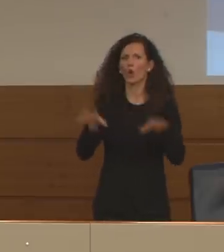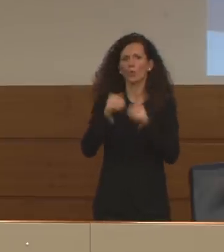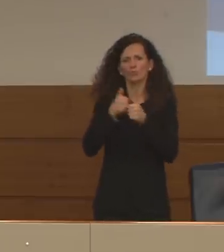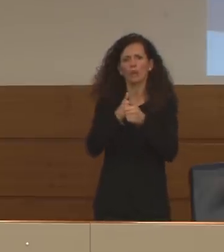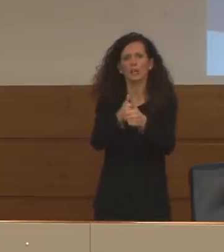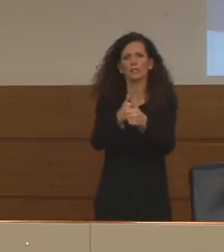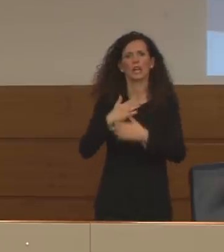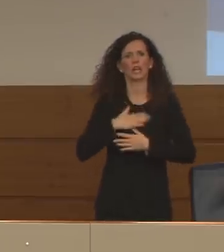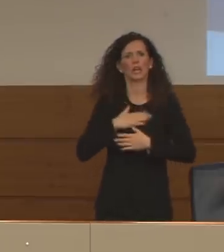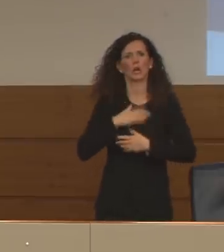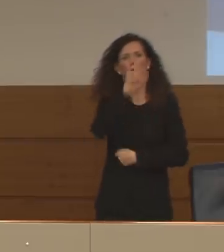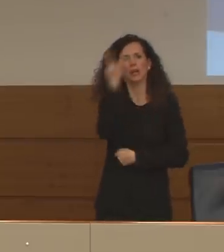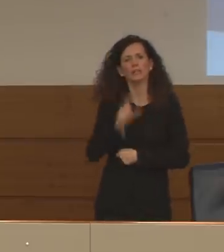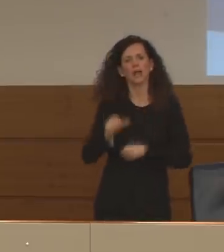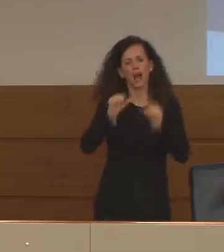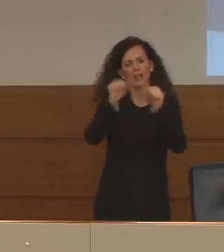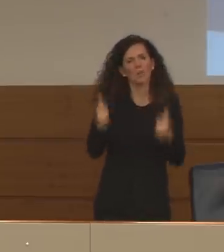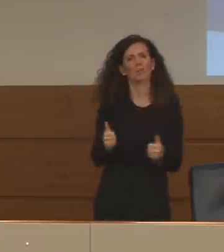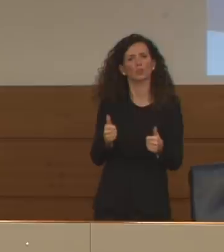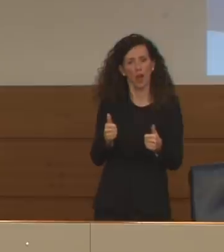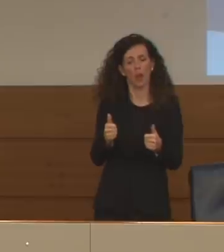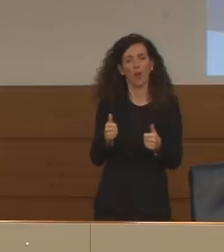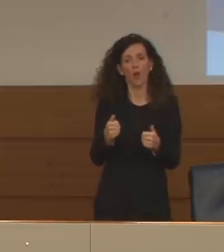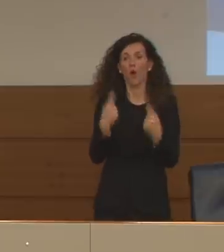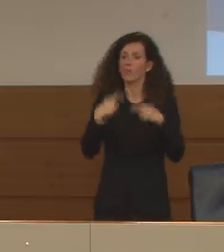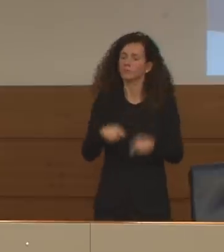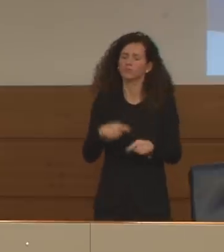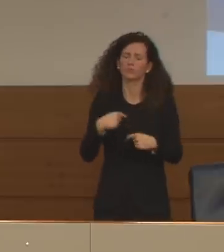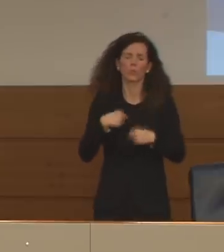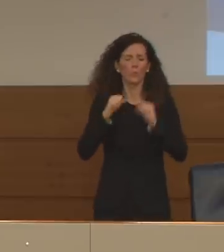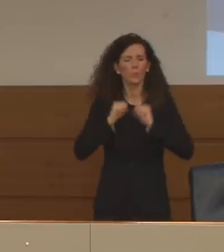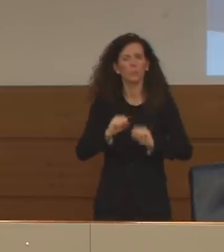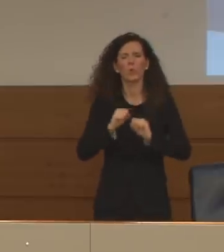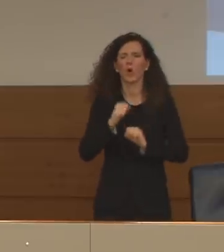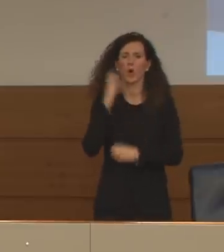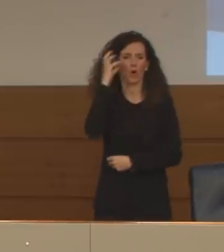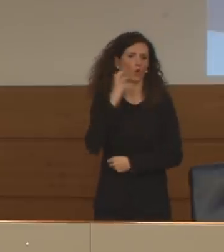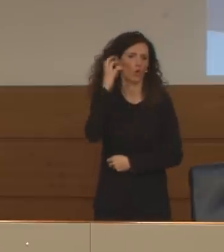internazionalmente il modello italiano e anche di questo penso che possiamo essere molto orgogliosi.